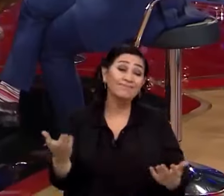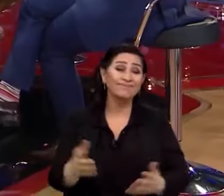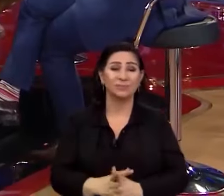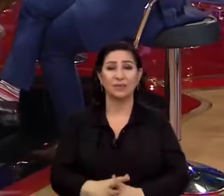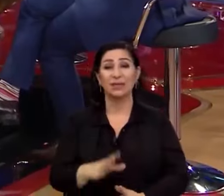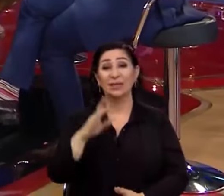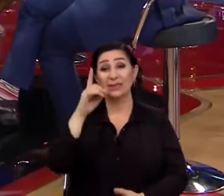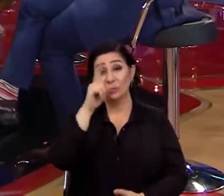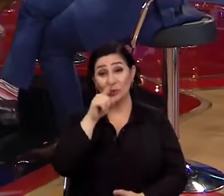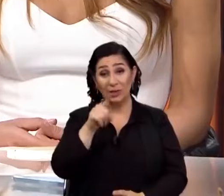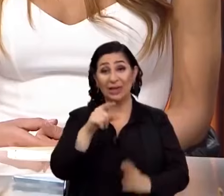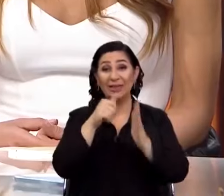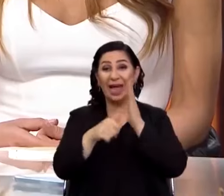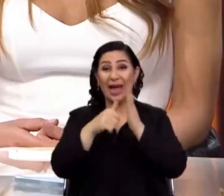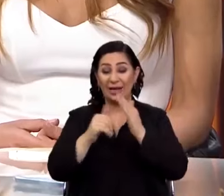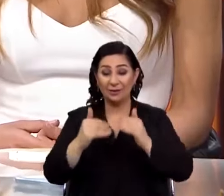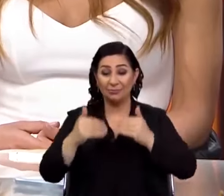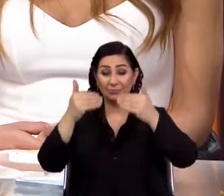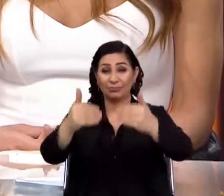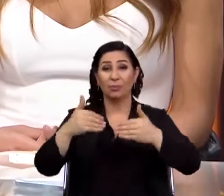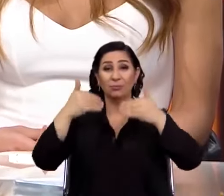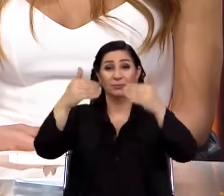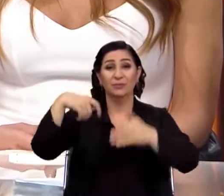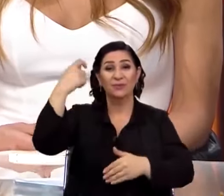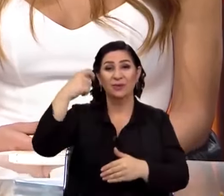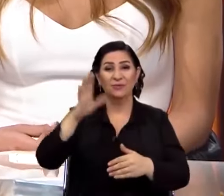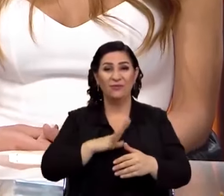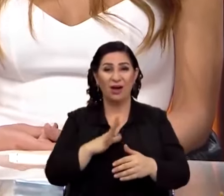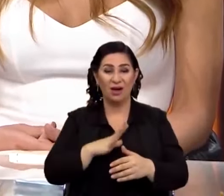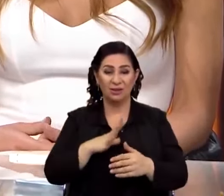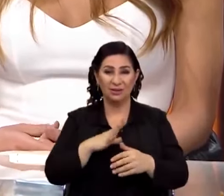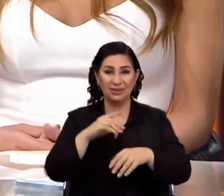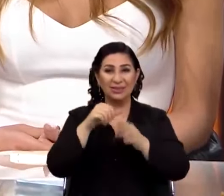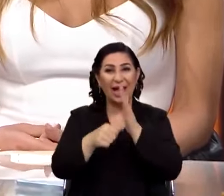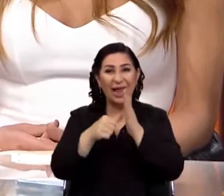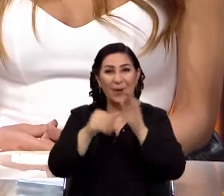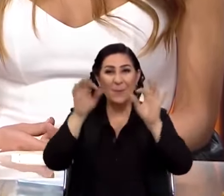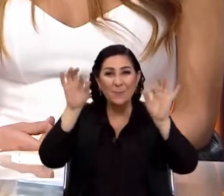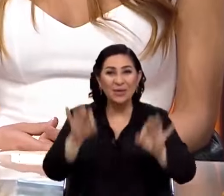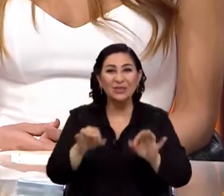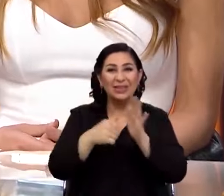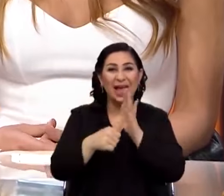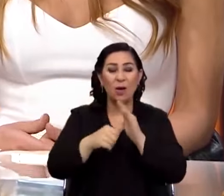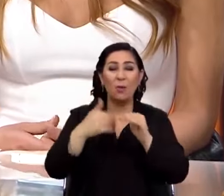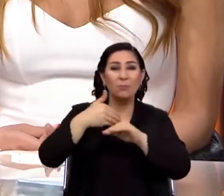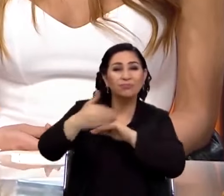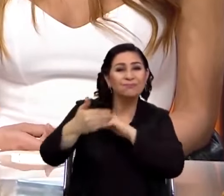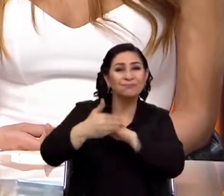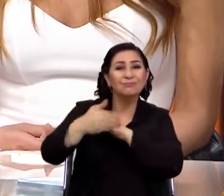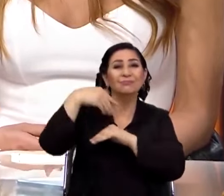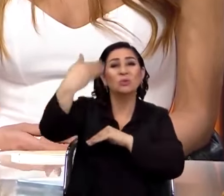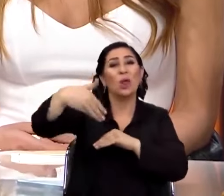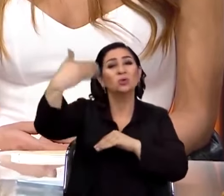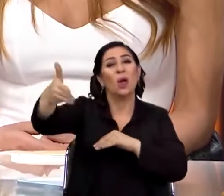bu yüzden Vizyon tarihini erteleyen filmler oldu Ortalık biraz daha durulsun insanlar yeniden AVM'ye gitmeye başlasın sinemalara gitmeye başlasın öyle koyalım